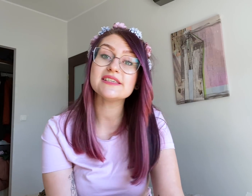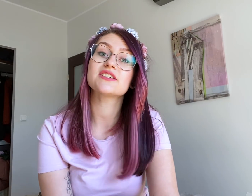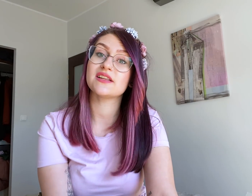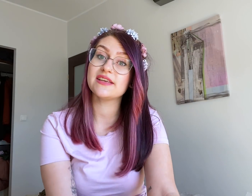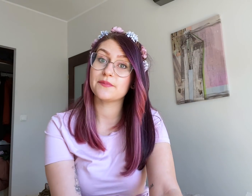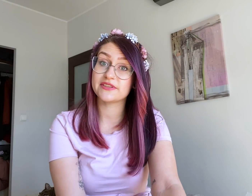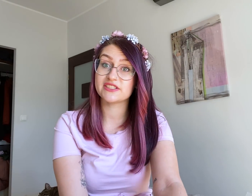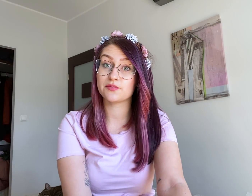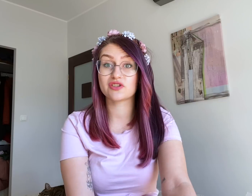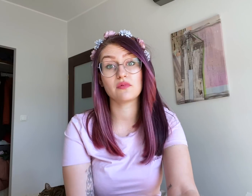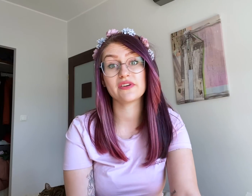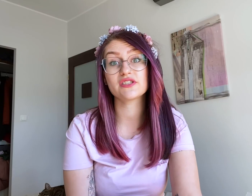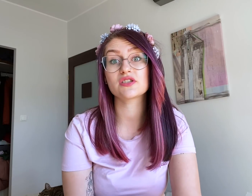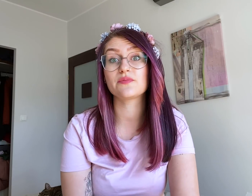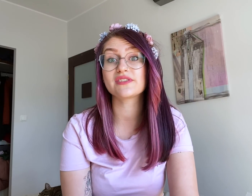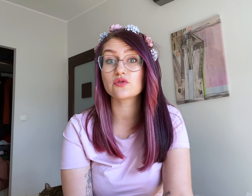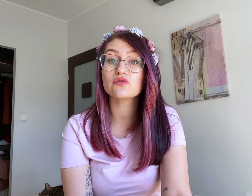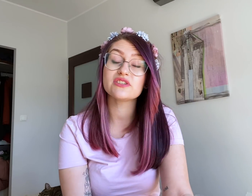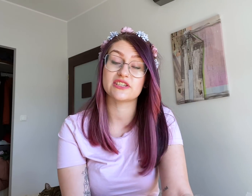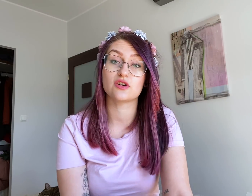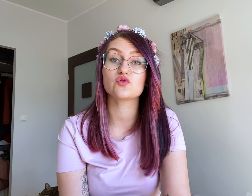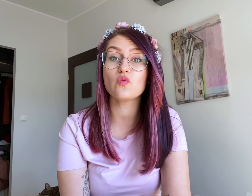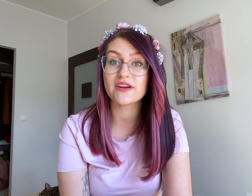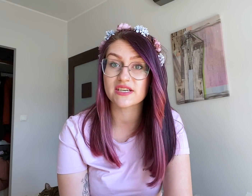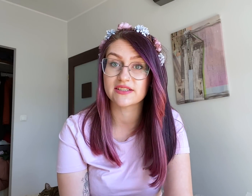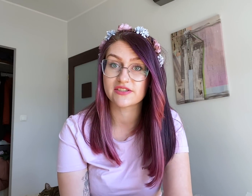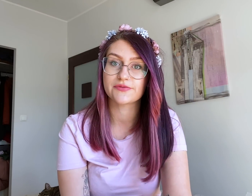i jeżeli będziecie potrzebować, żeby zatrudnić jakiegoś tłumacza kiedyś.